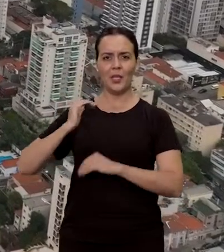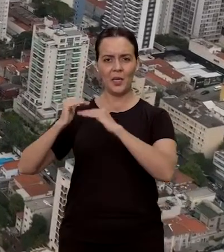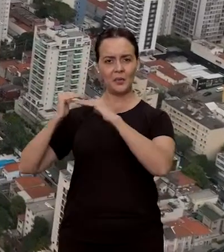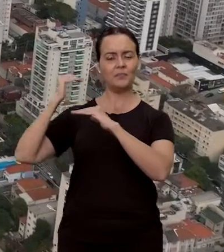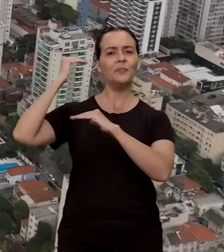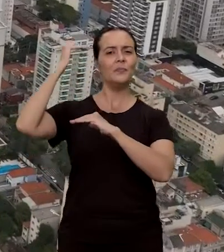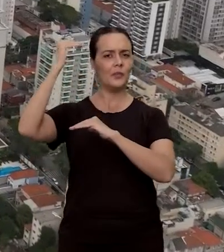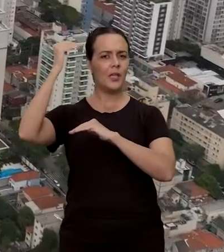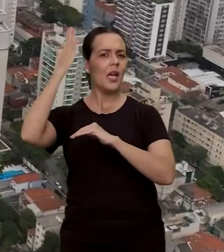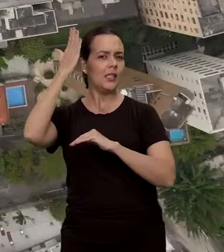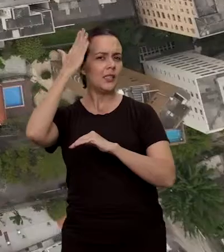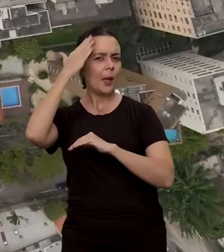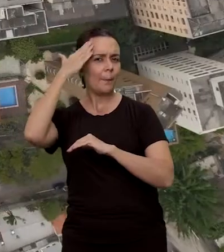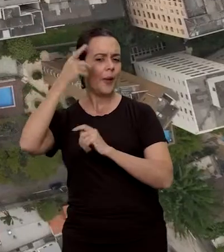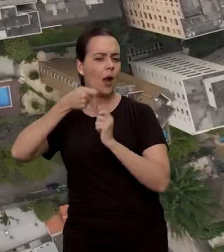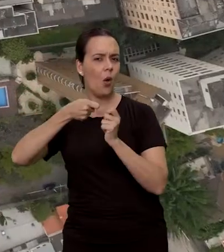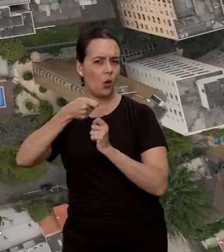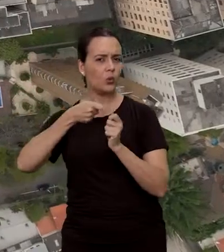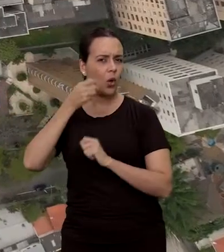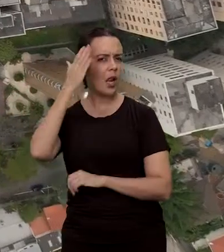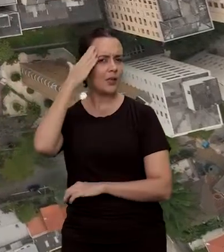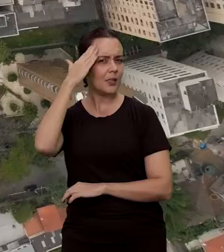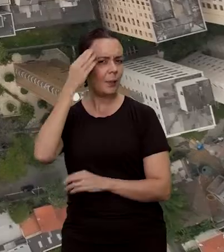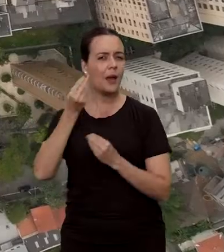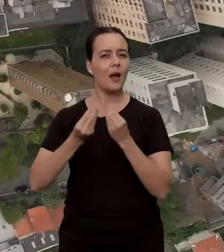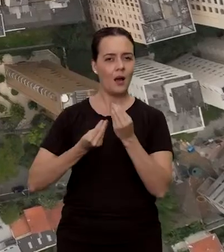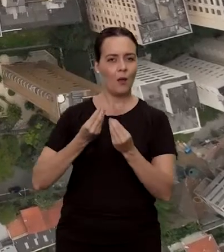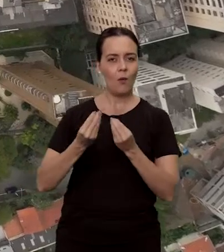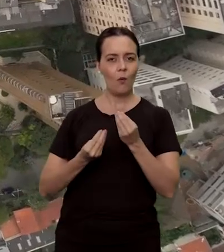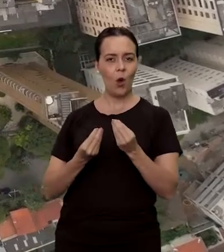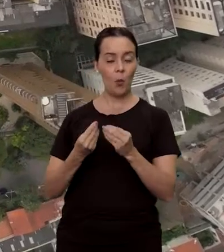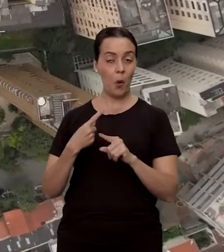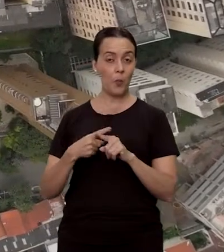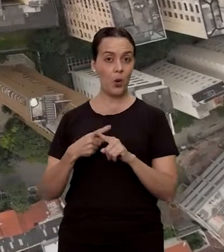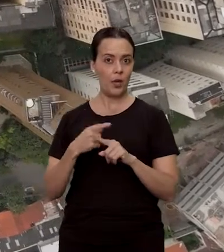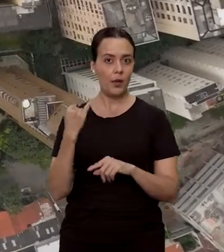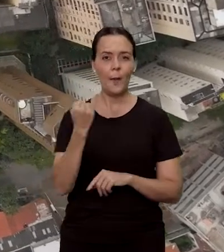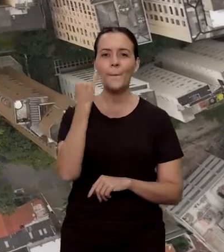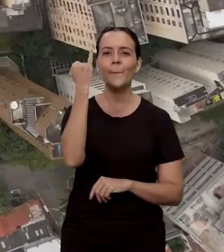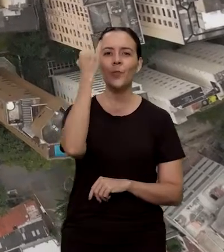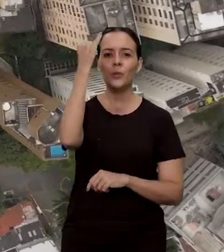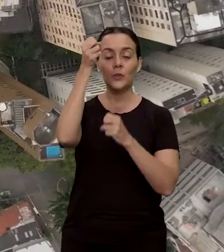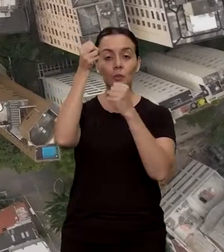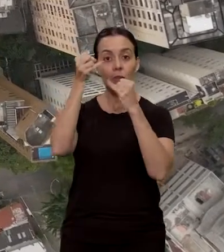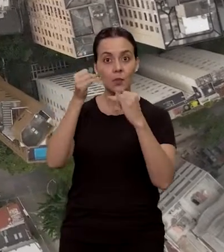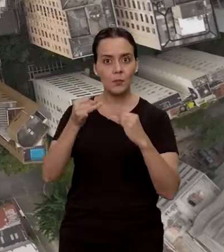que deliberadamente sabiam muito bem o que estavam fazendo. Nesse sentido, importante ressaltar